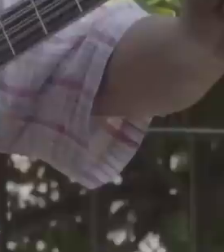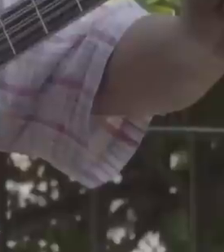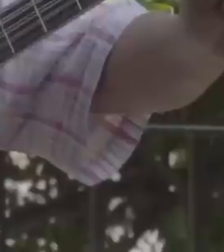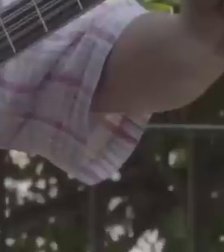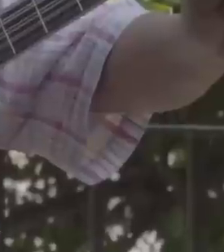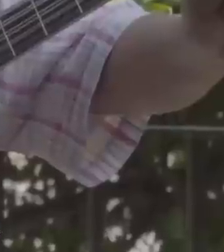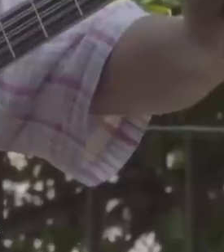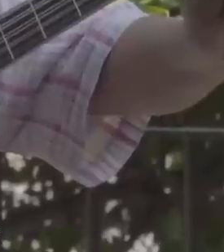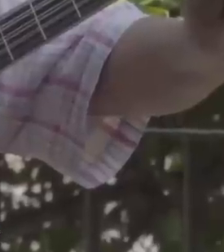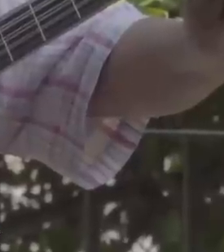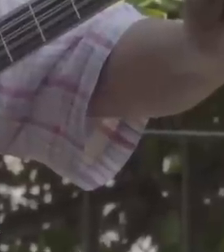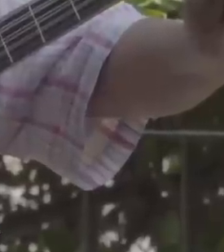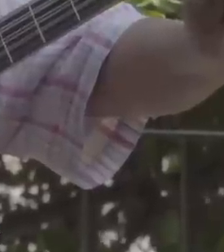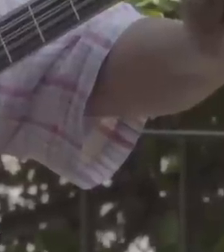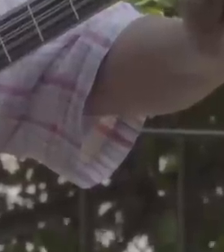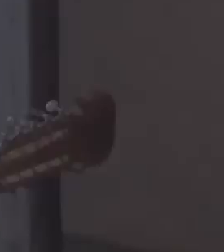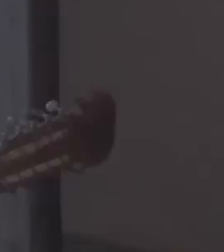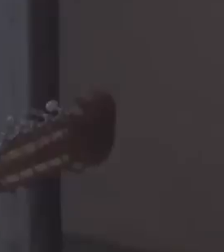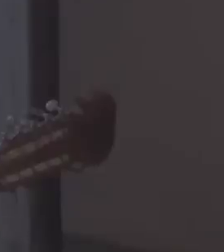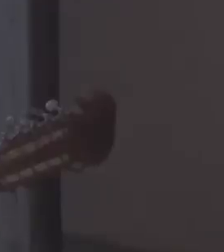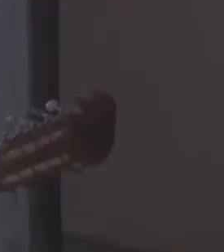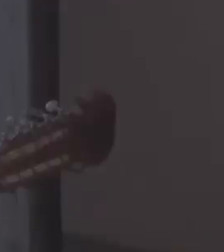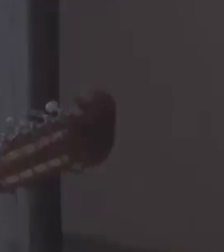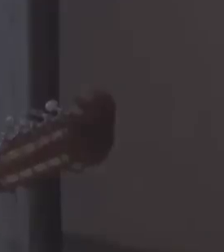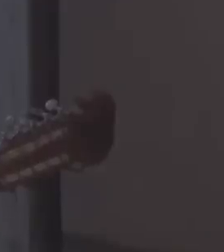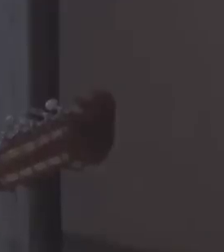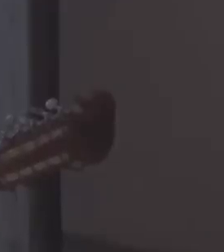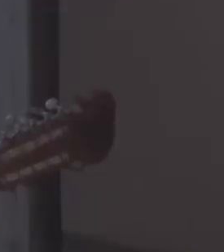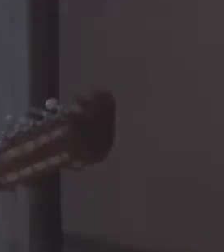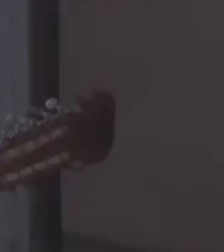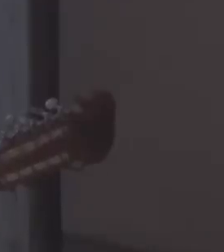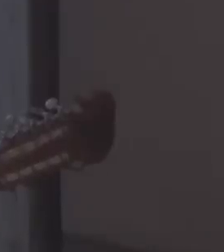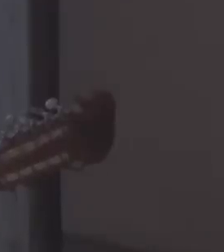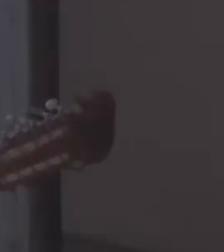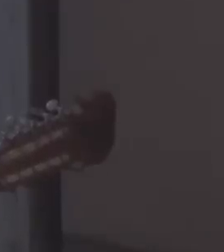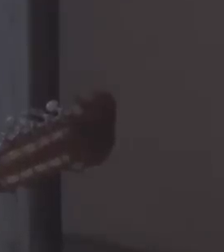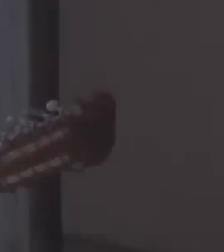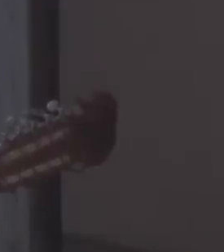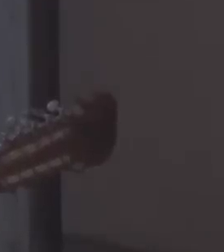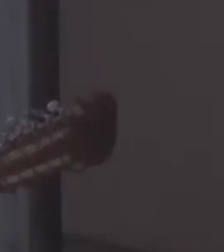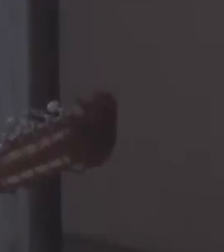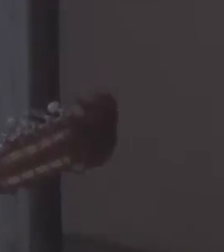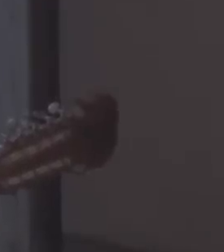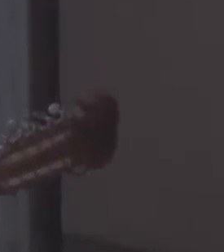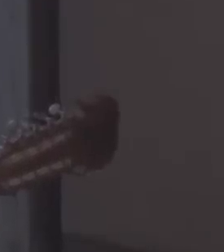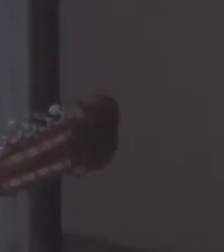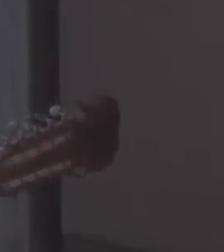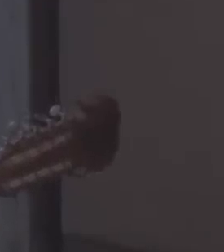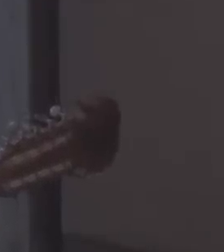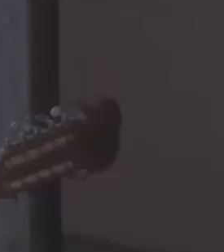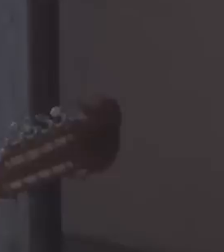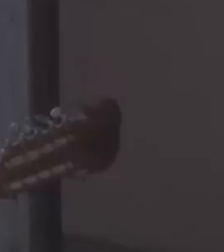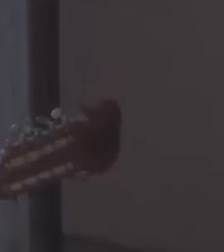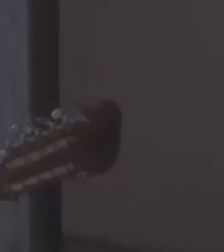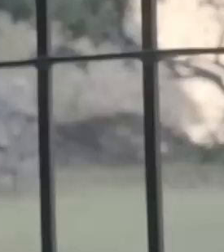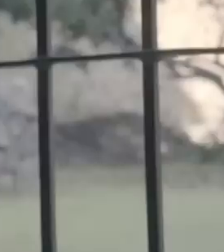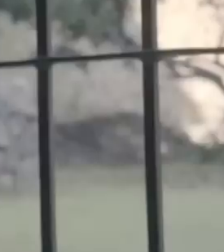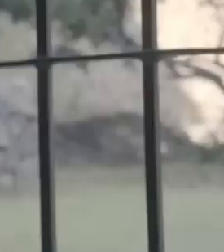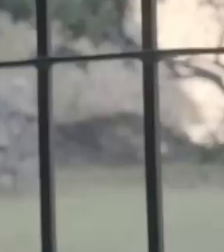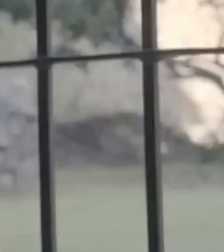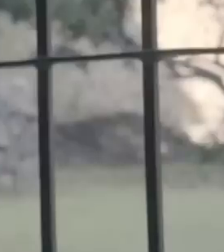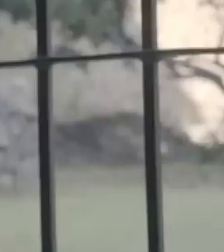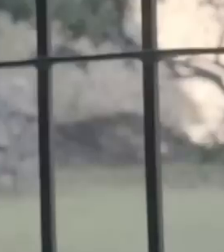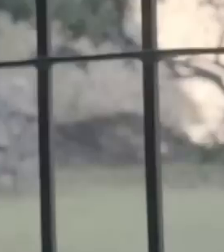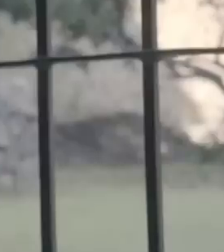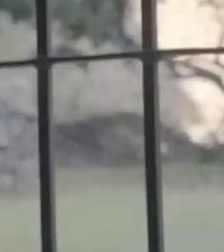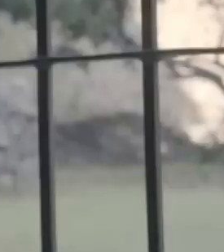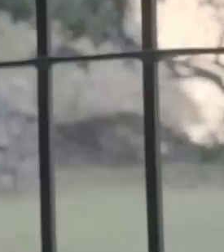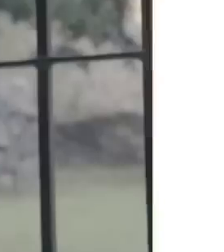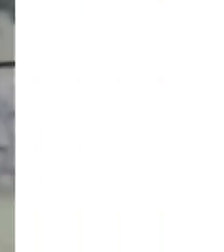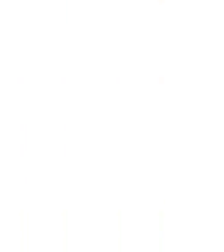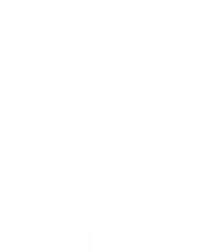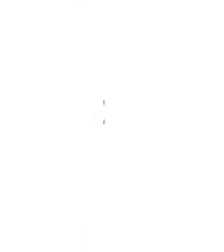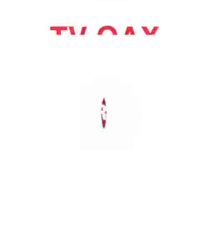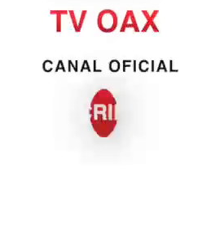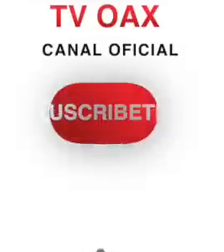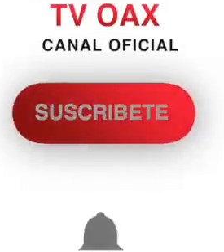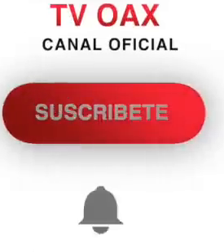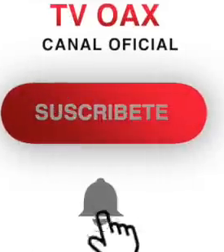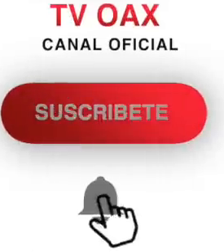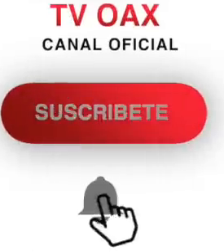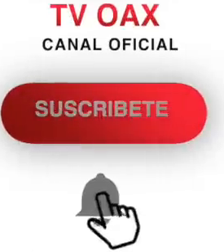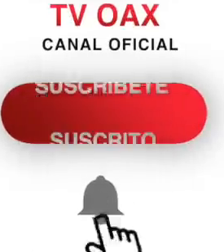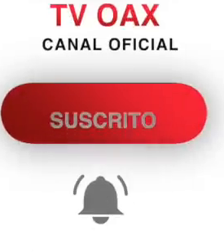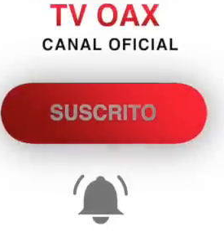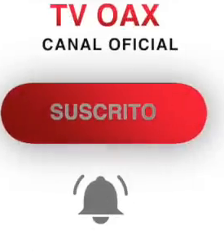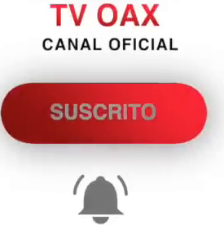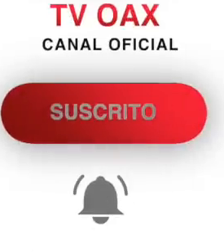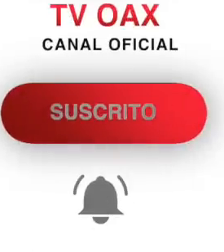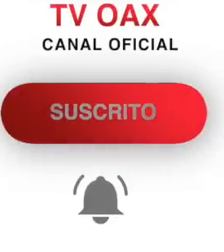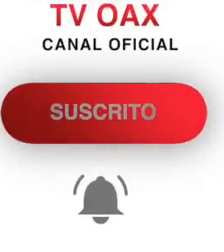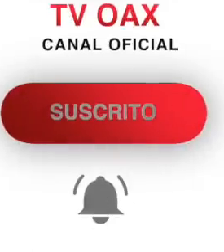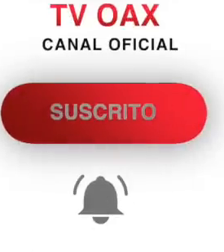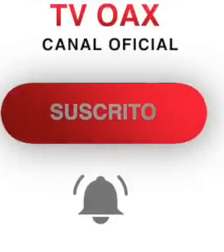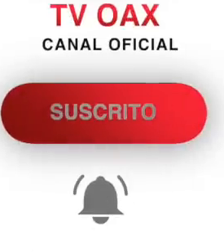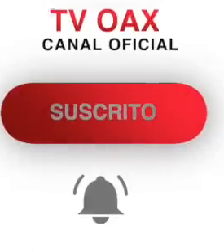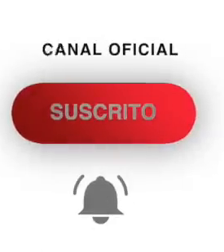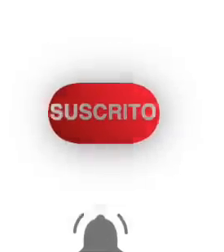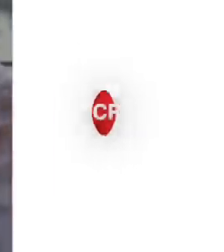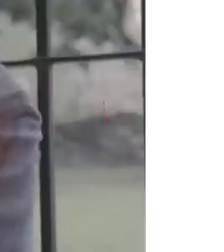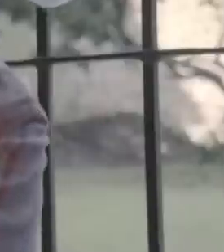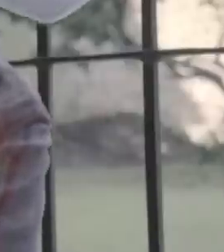vivieron lo que sufrieron con es sias en de zap le dirías le diría mi general